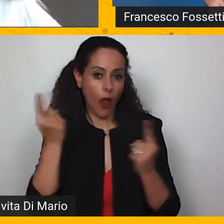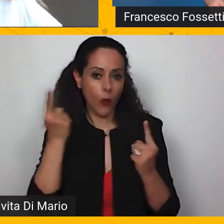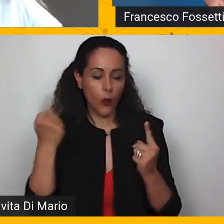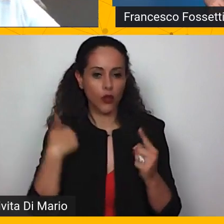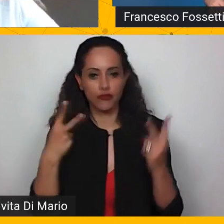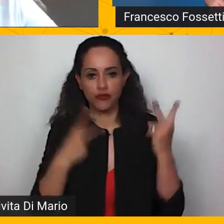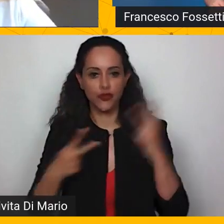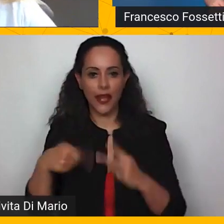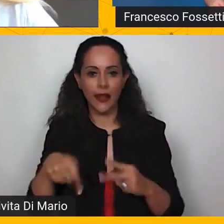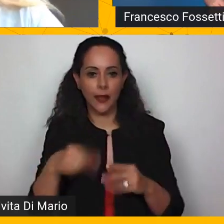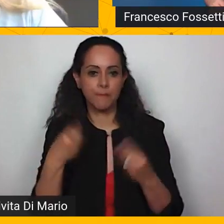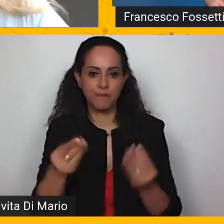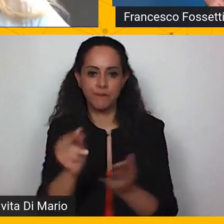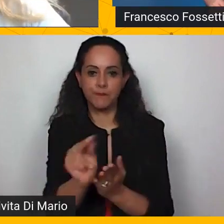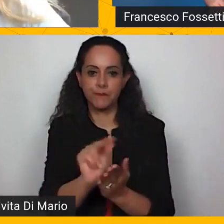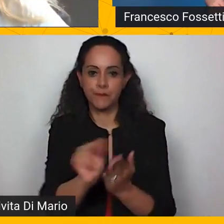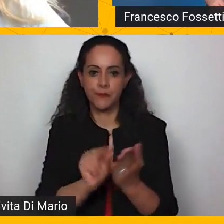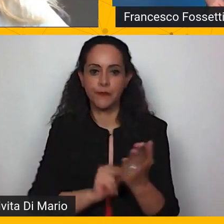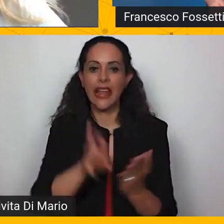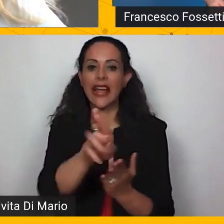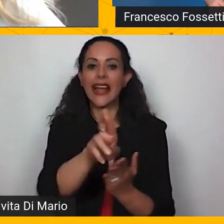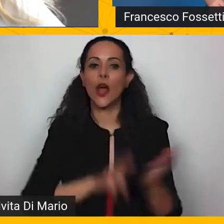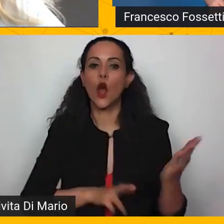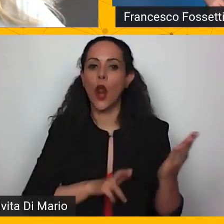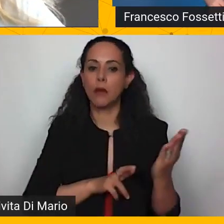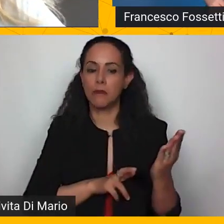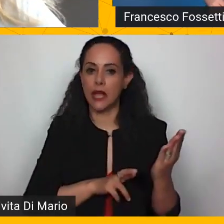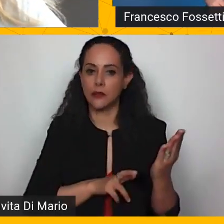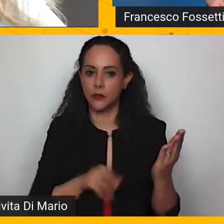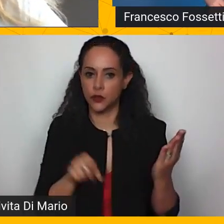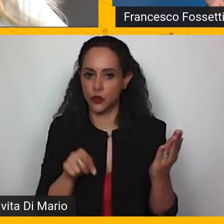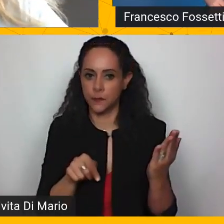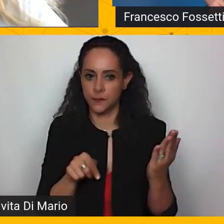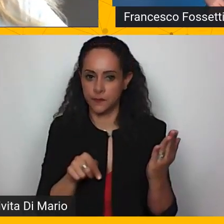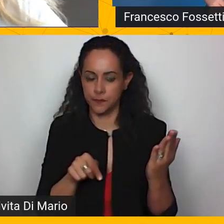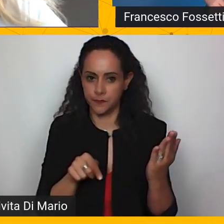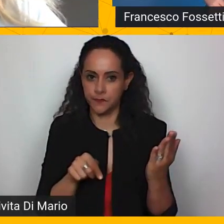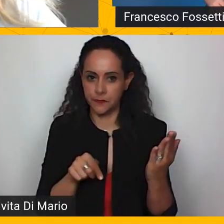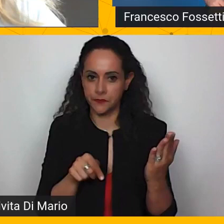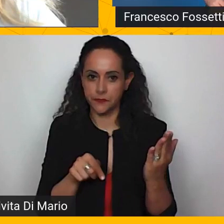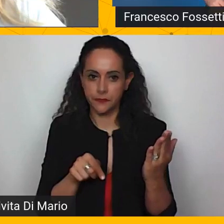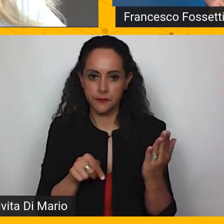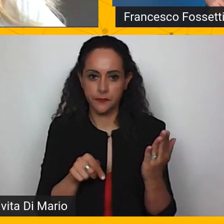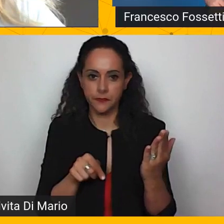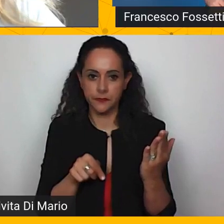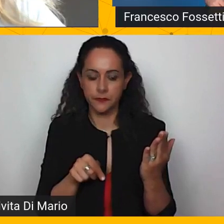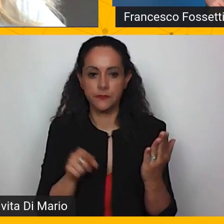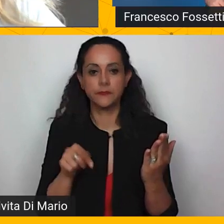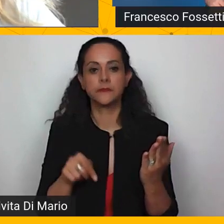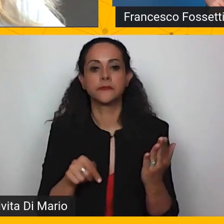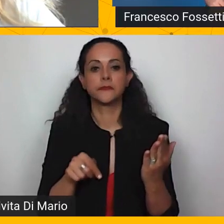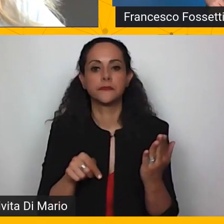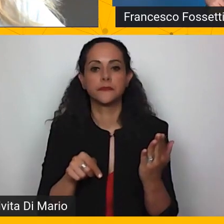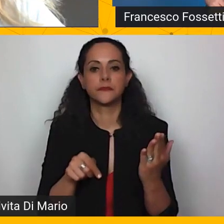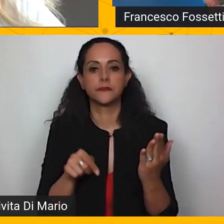regolamentare questa cosa ehm